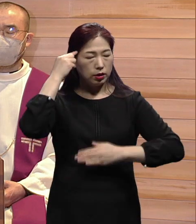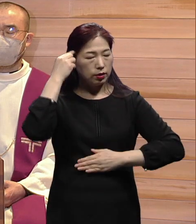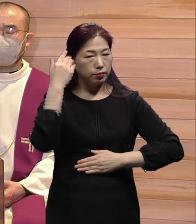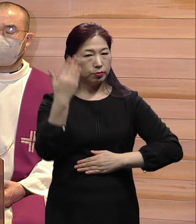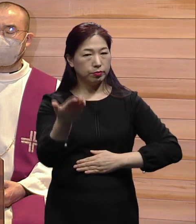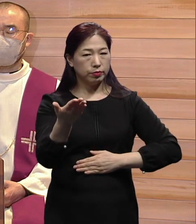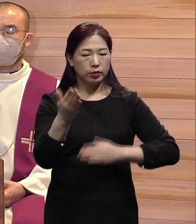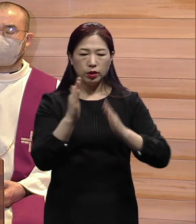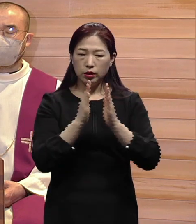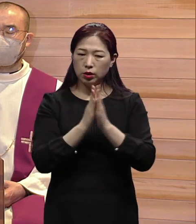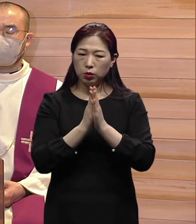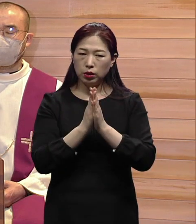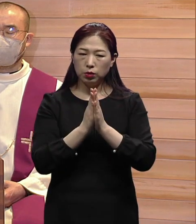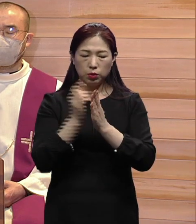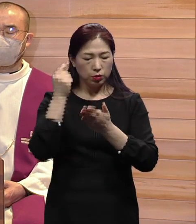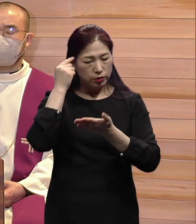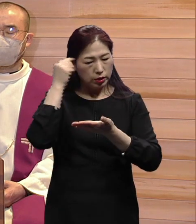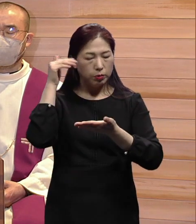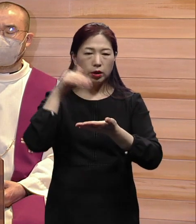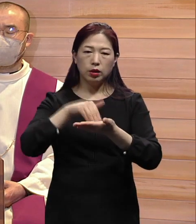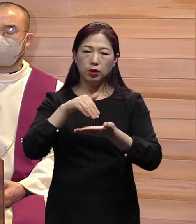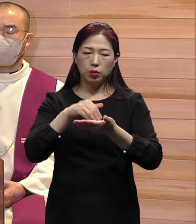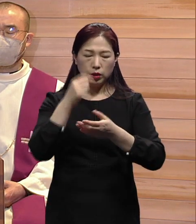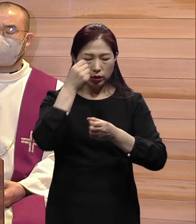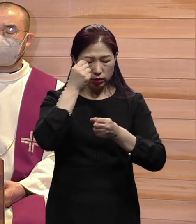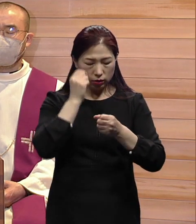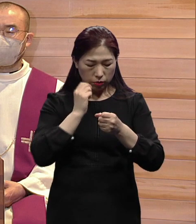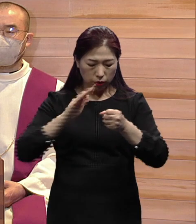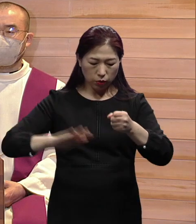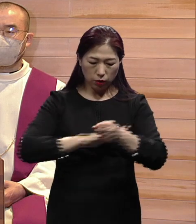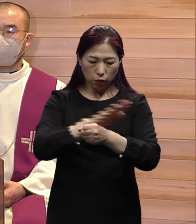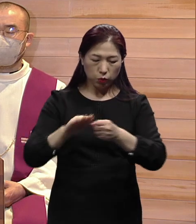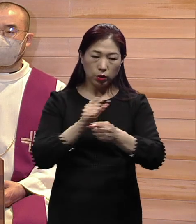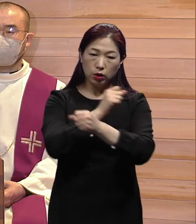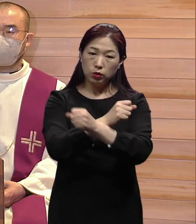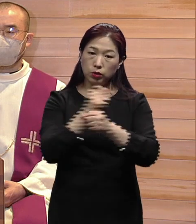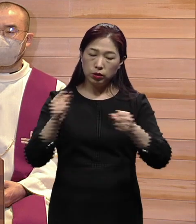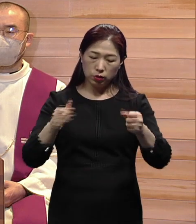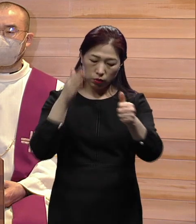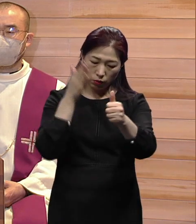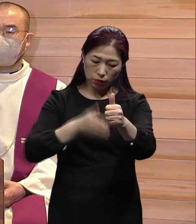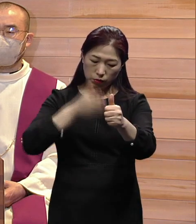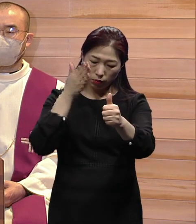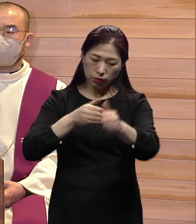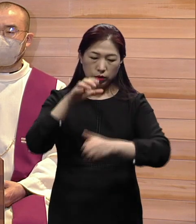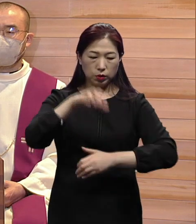기도하고 참여하여 자비와 용서를 구하는 곳입니까?